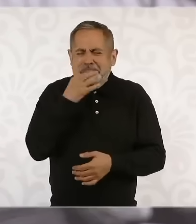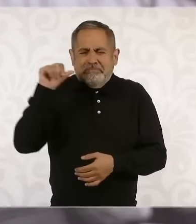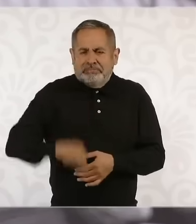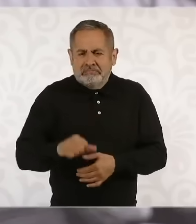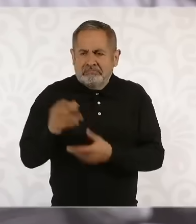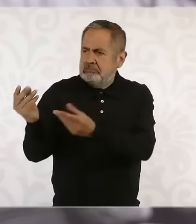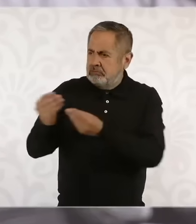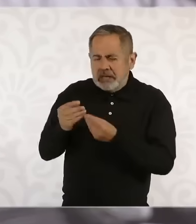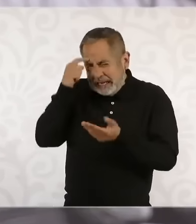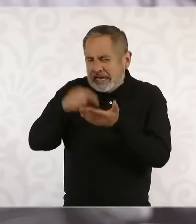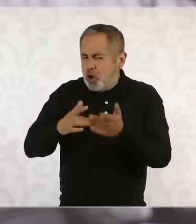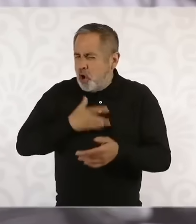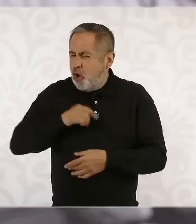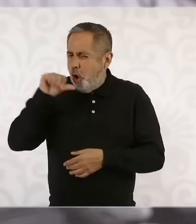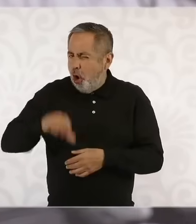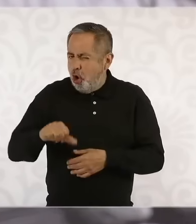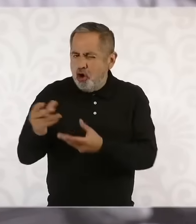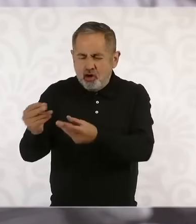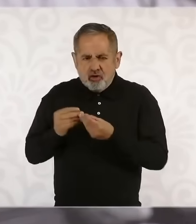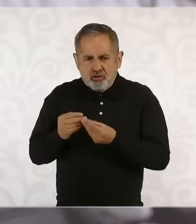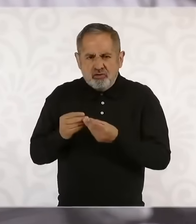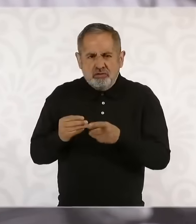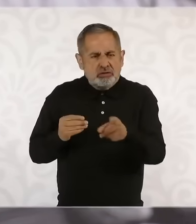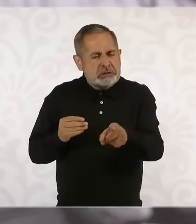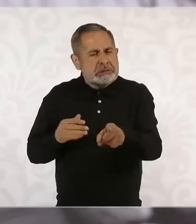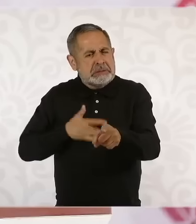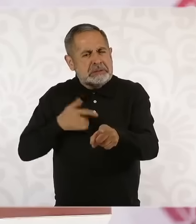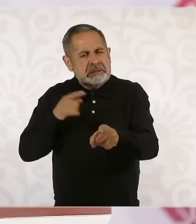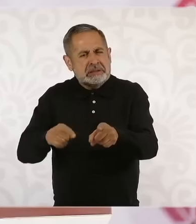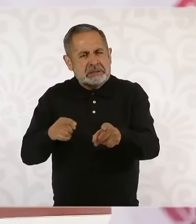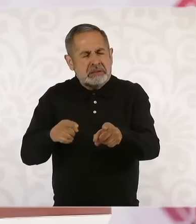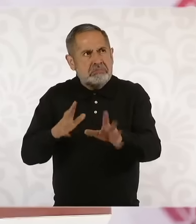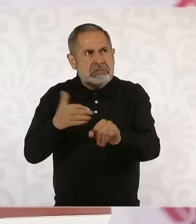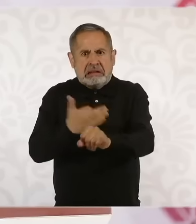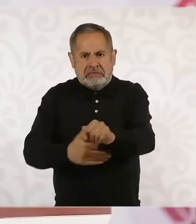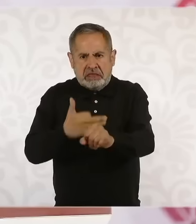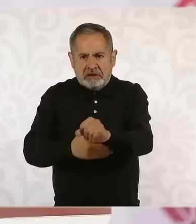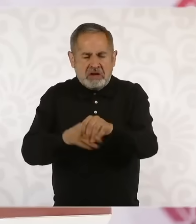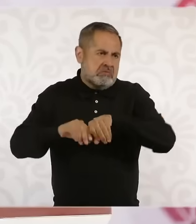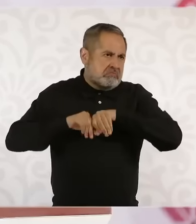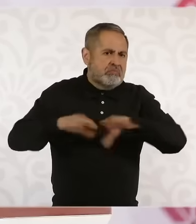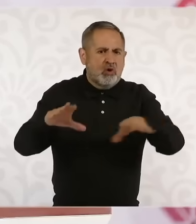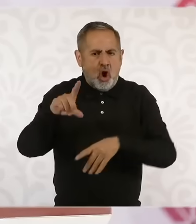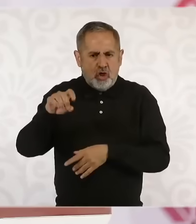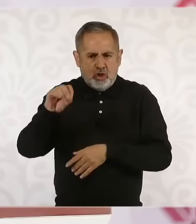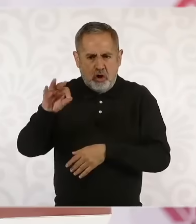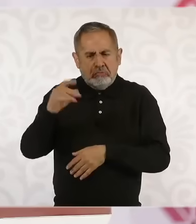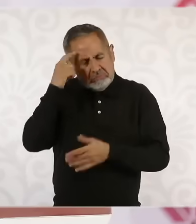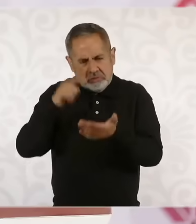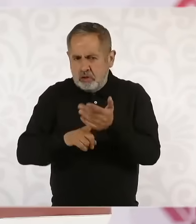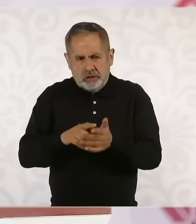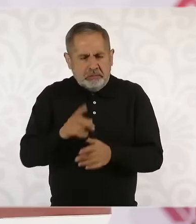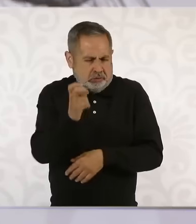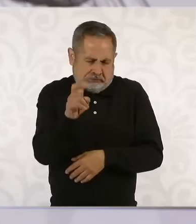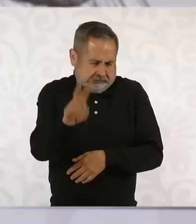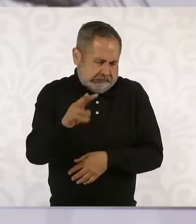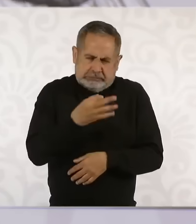parece que hoy todavía en el en el vespertí no puede salir, pero sí, a la brevedad. Yo estoy